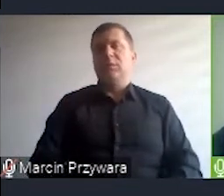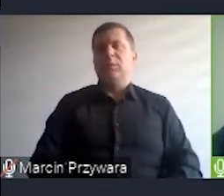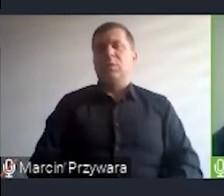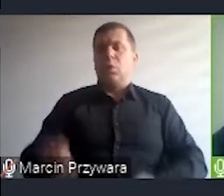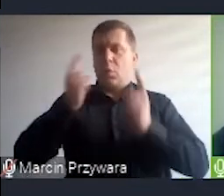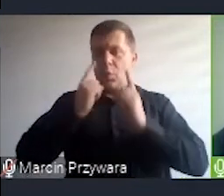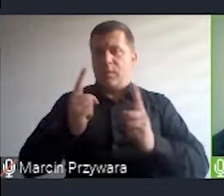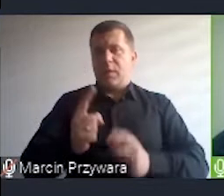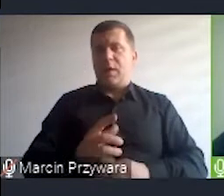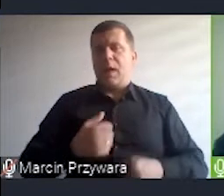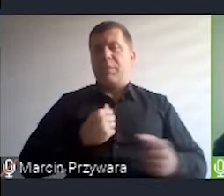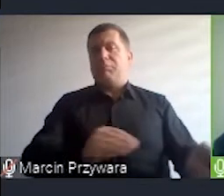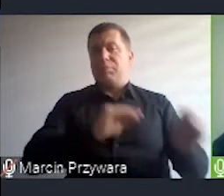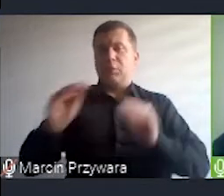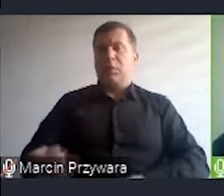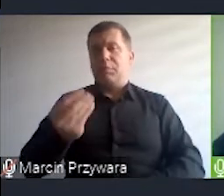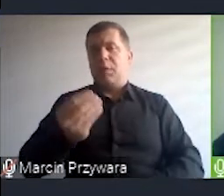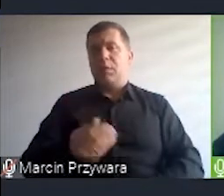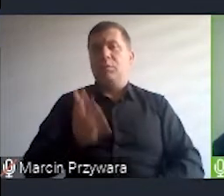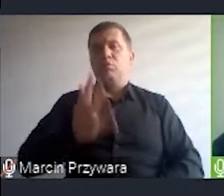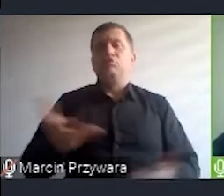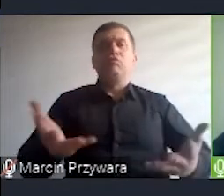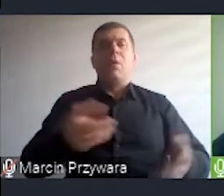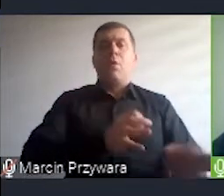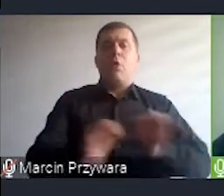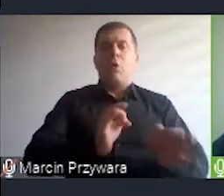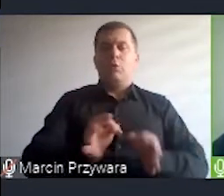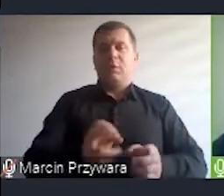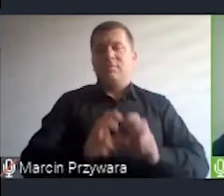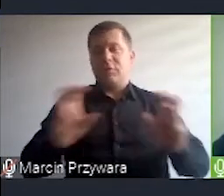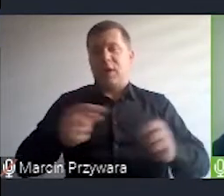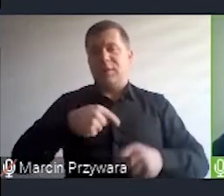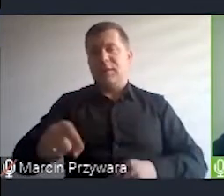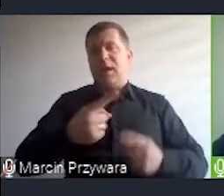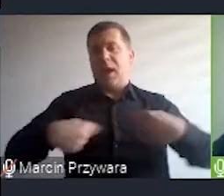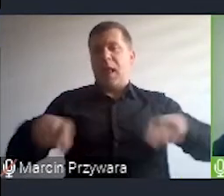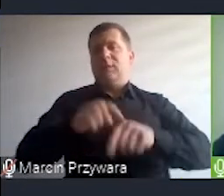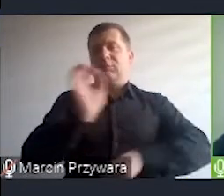Żeby przesunąć pieniądze, gdzieś musimy mieć gdzieś oszczędności. W trakcie realizacji projektu no